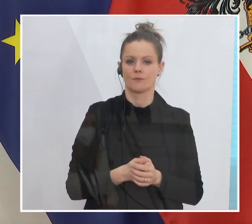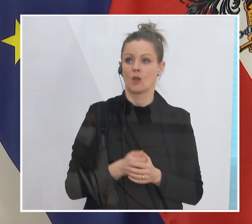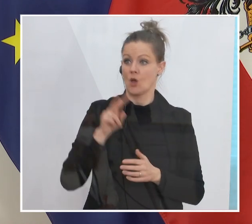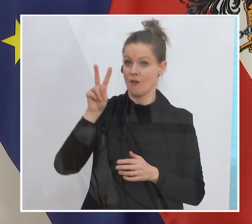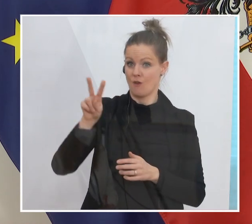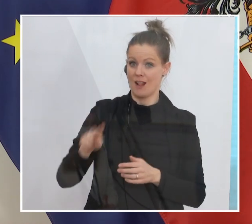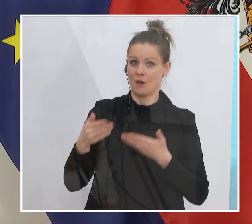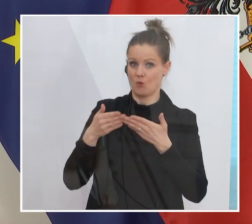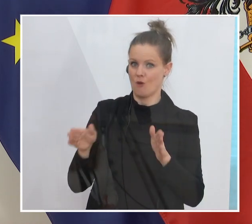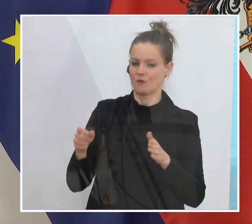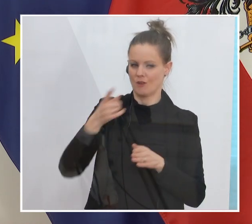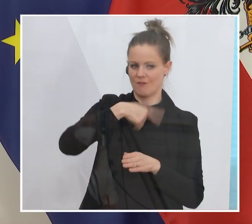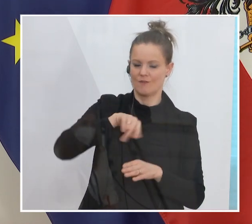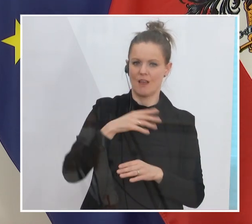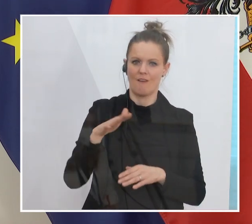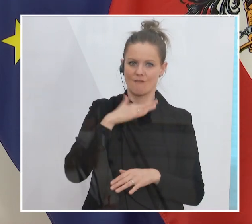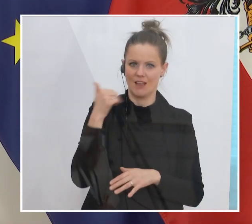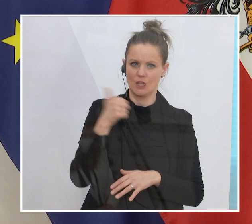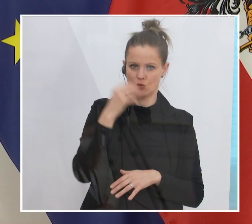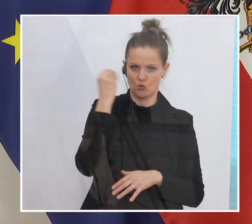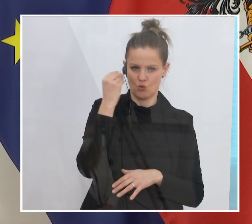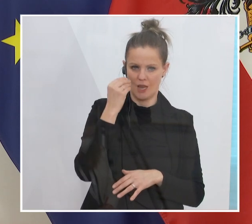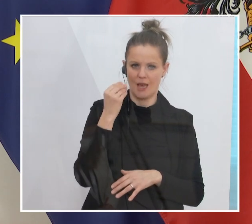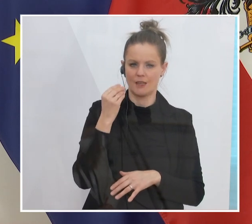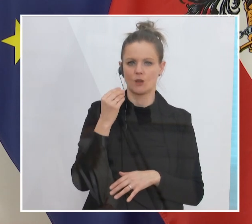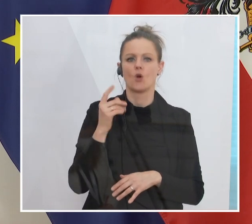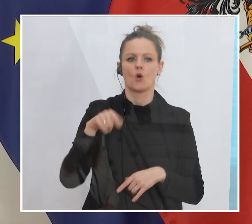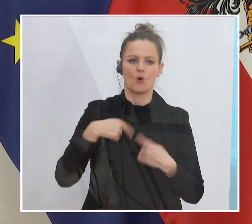und das soll natürlich dann in weitere Schritte einfließen, das ist unser erklärtes Ziel.